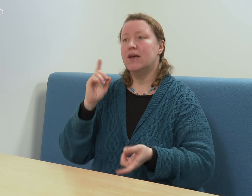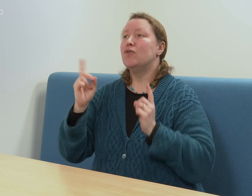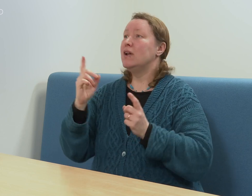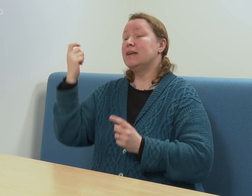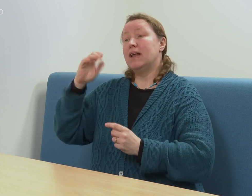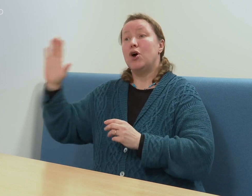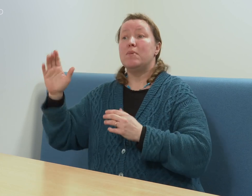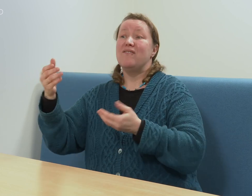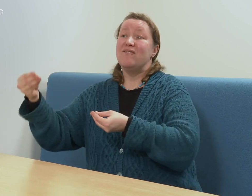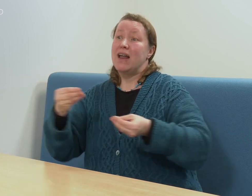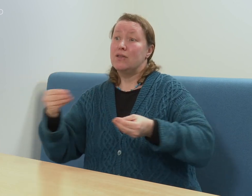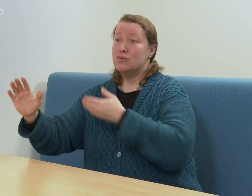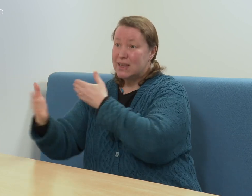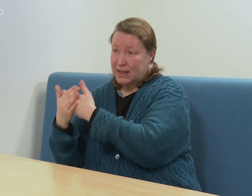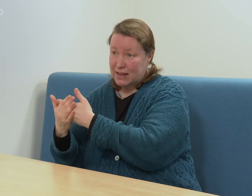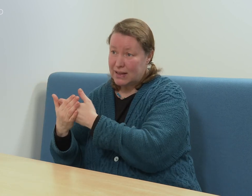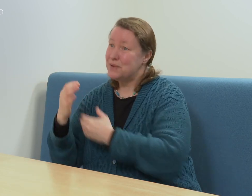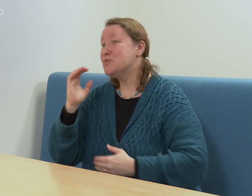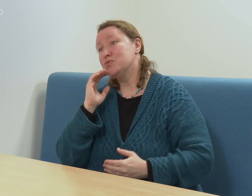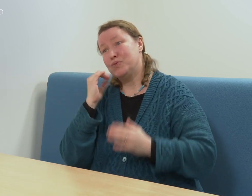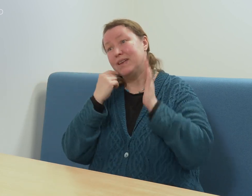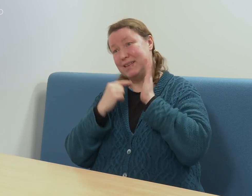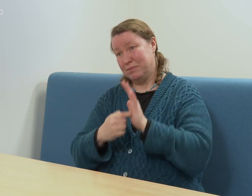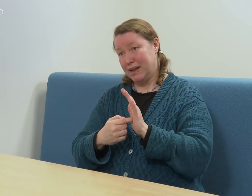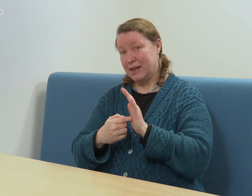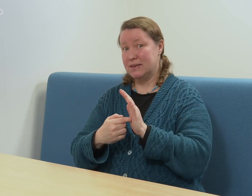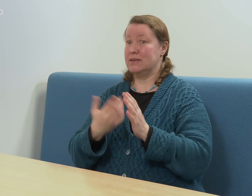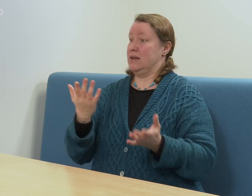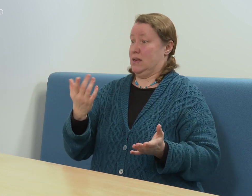Jos Kelan oma välityspalvelu on kiinni, kuten se on esimerkiksi sunnuntaisin, -